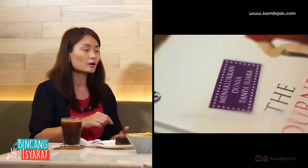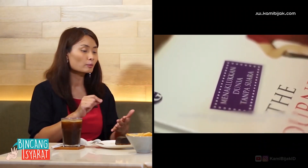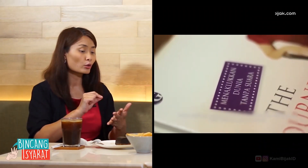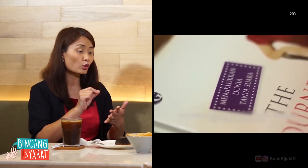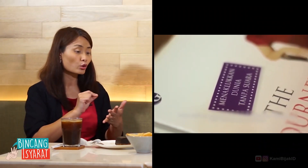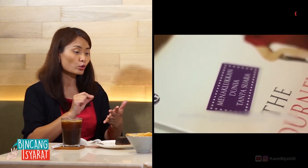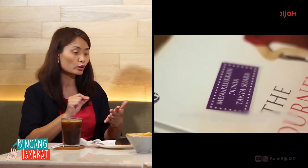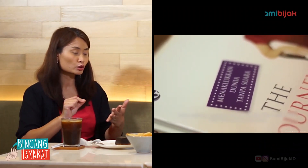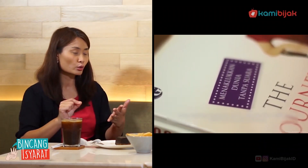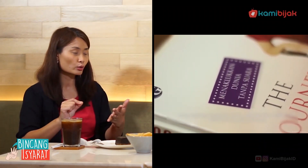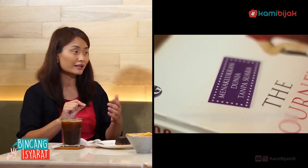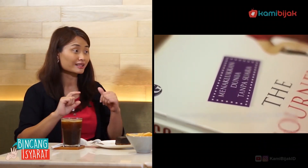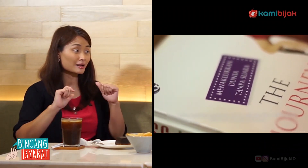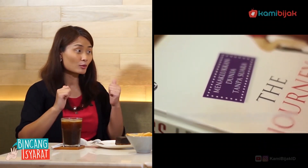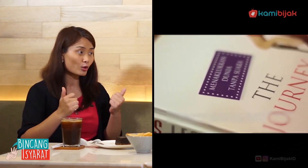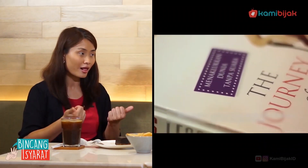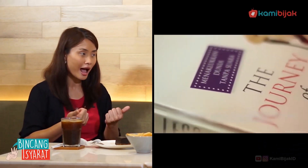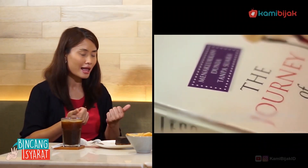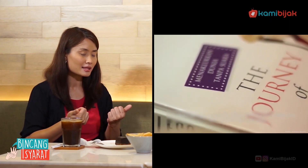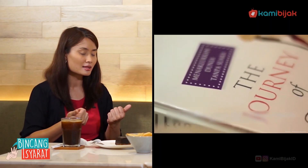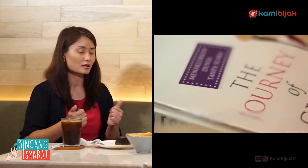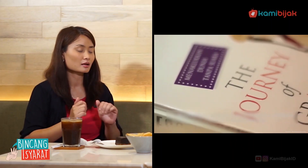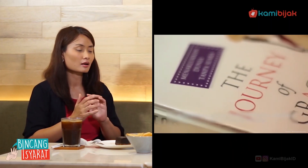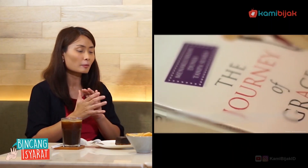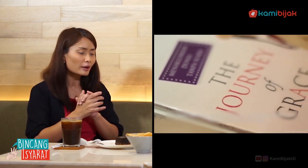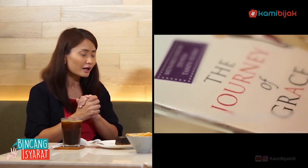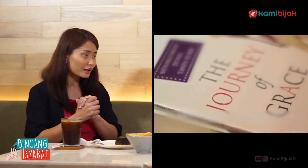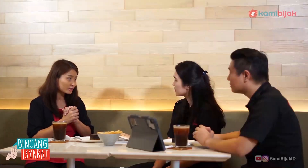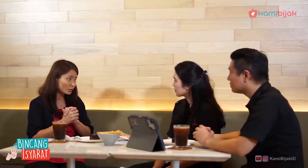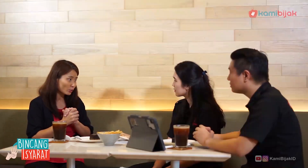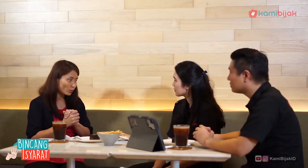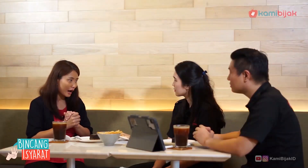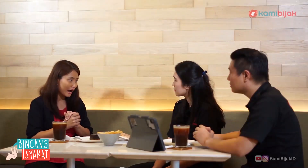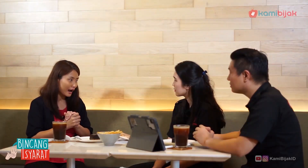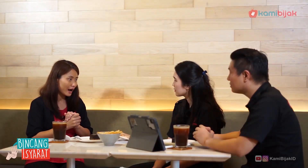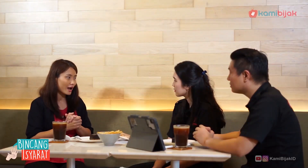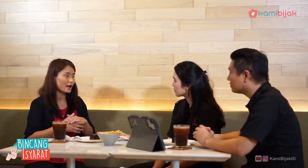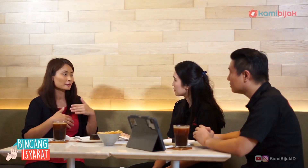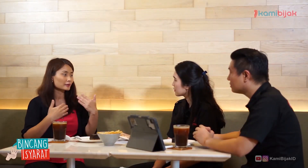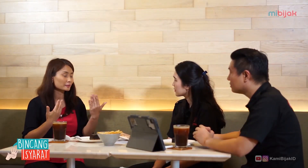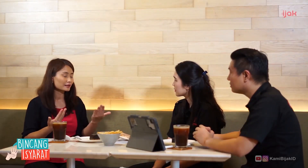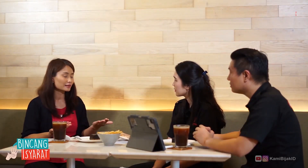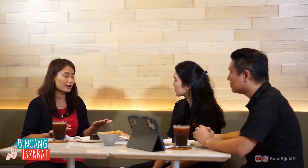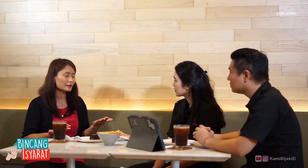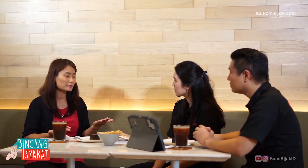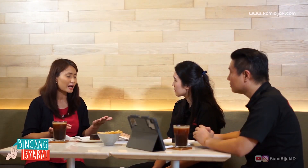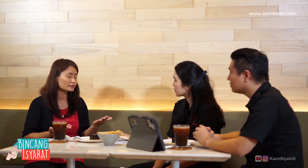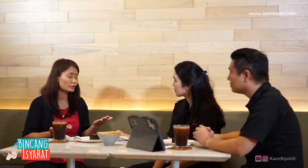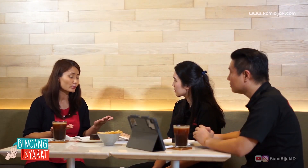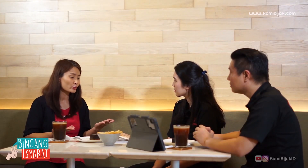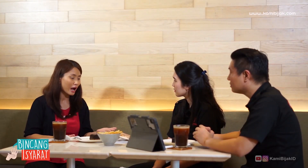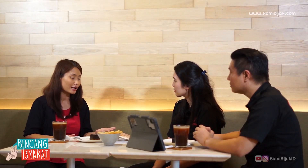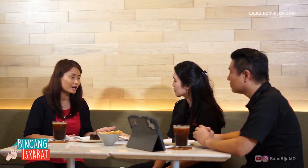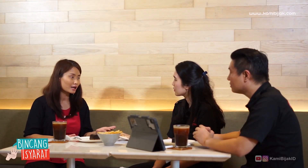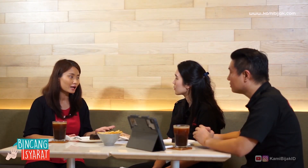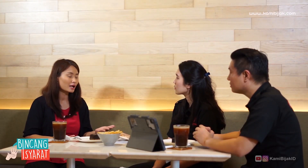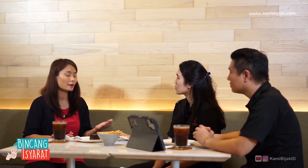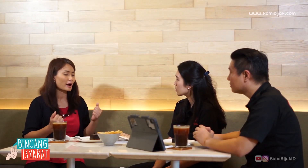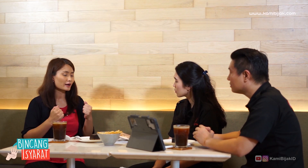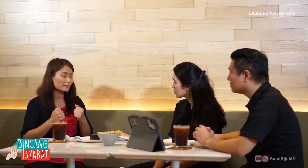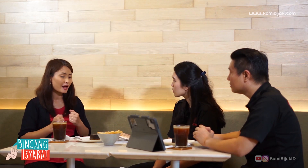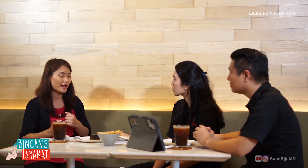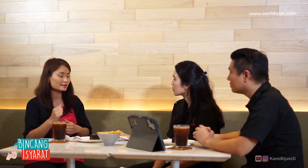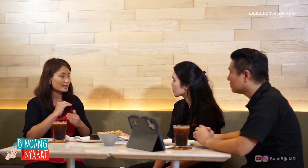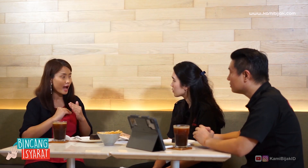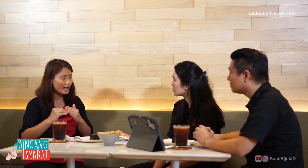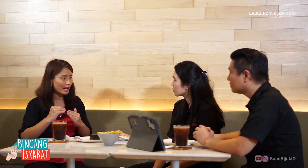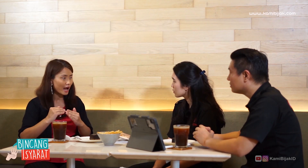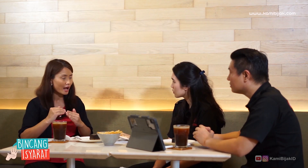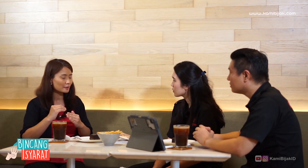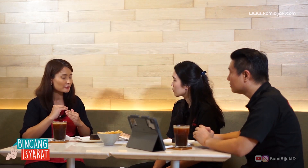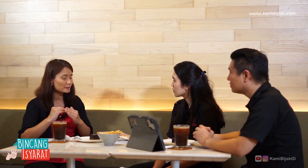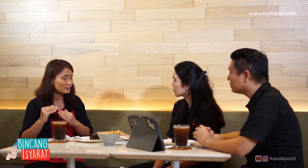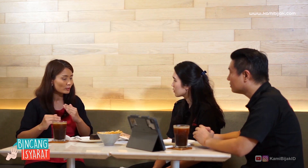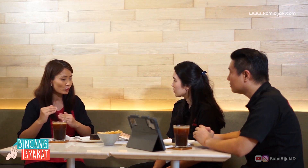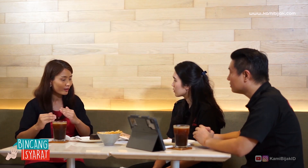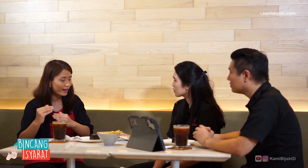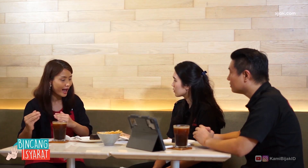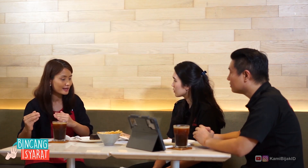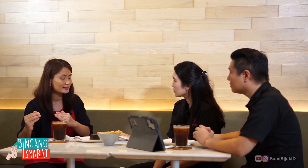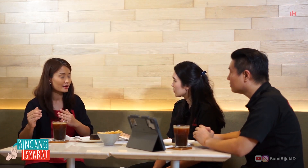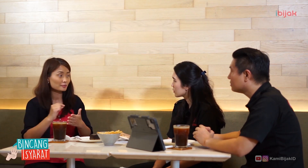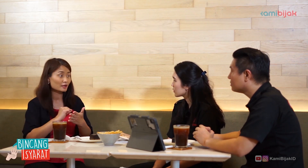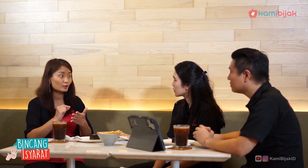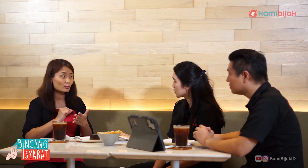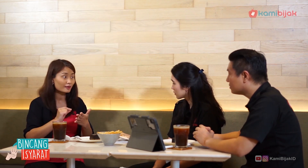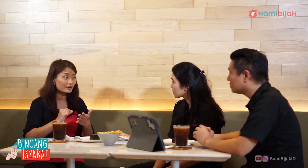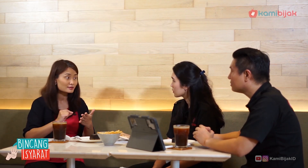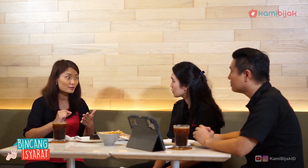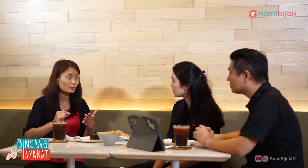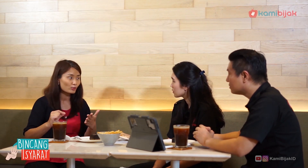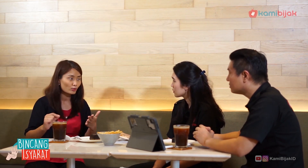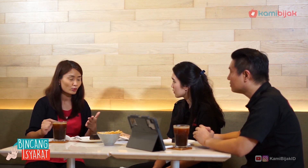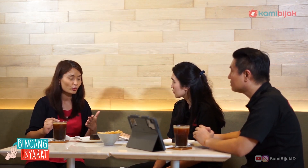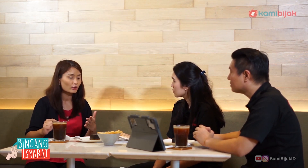Buku itu saya mulai dengan berdoa kepada Tuhan meminta cara bagaimana memulai menulis buku.